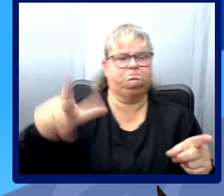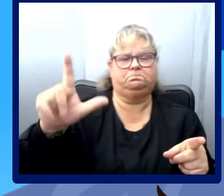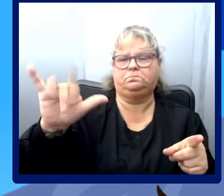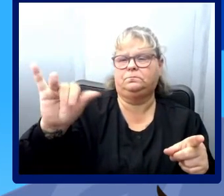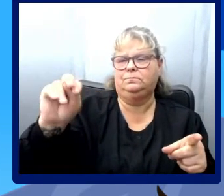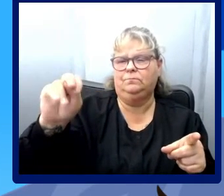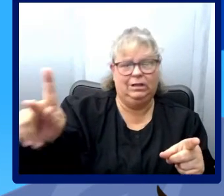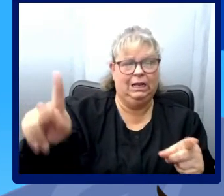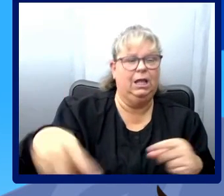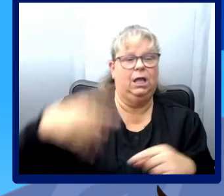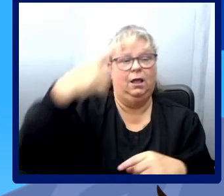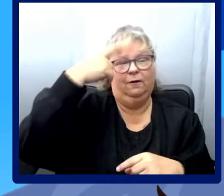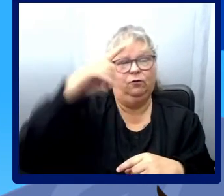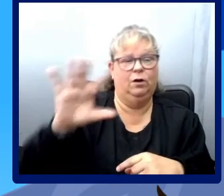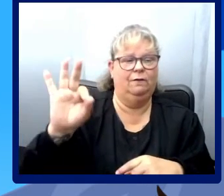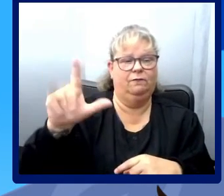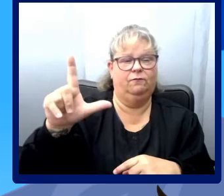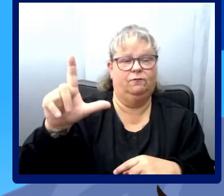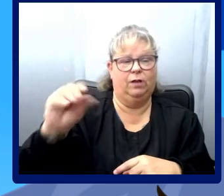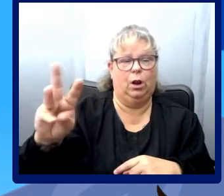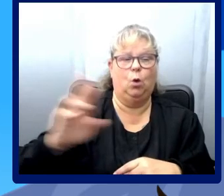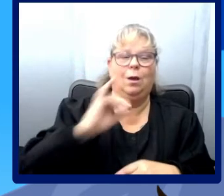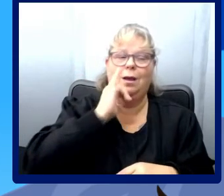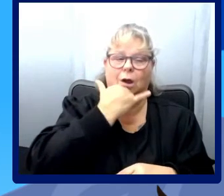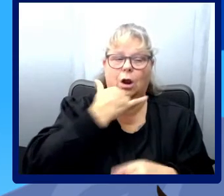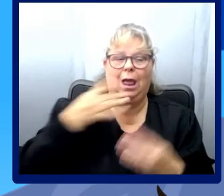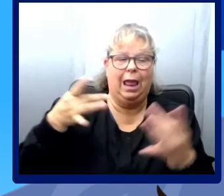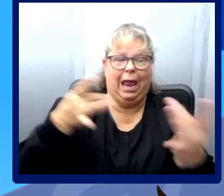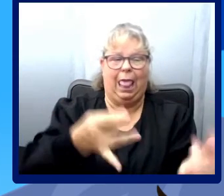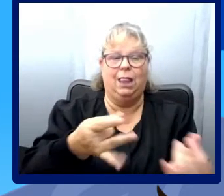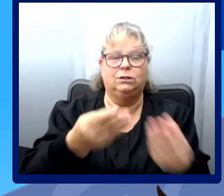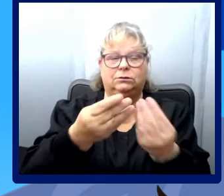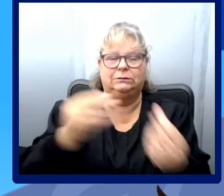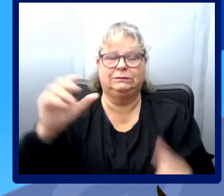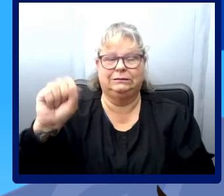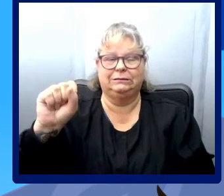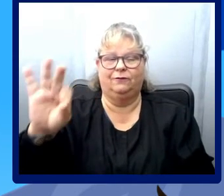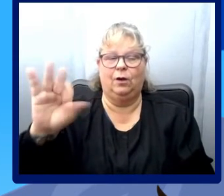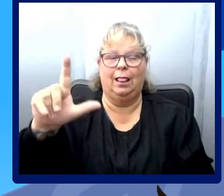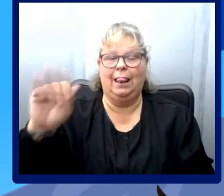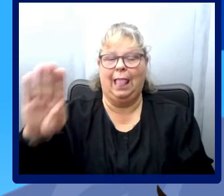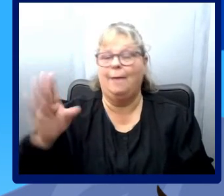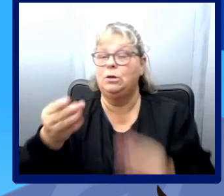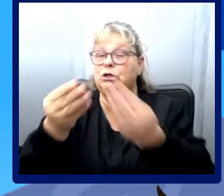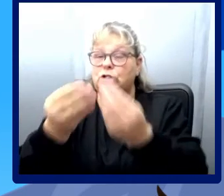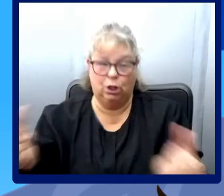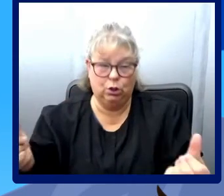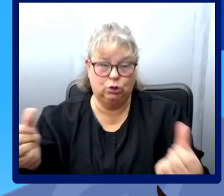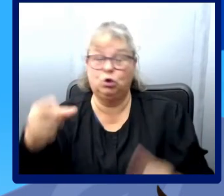de Salesforce Labs para el manejo de errores de flujo que es la aplicación de la que hablamos hoy. Y si van a este enlace,